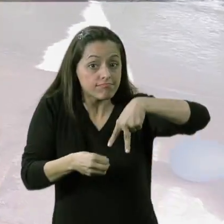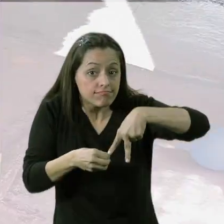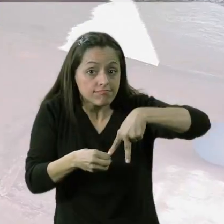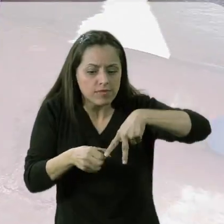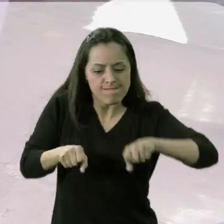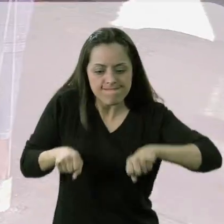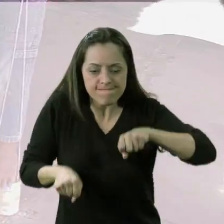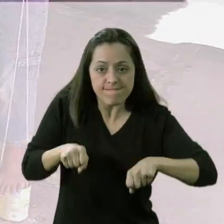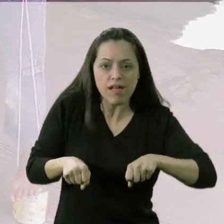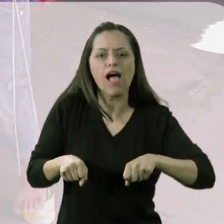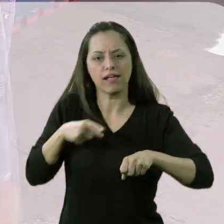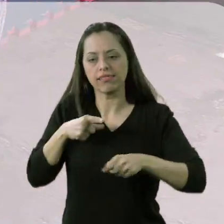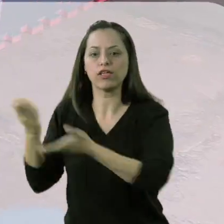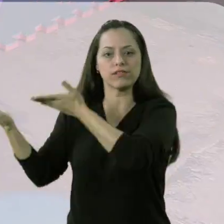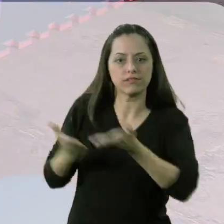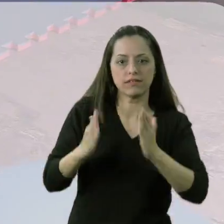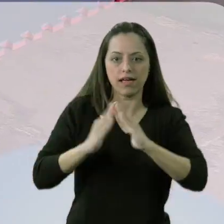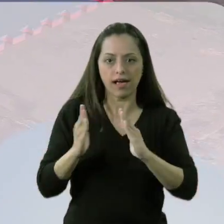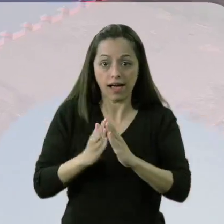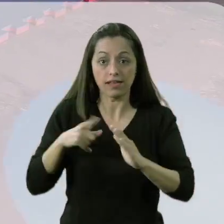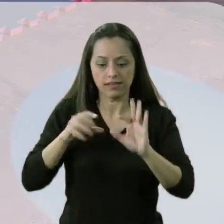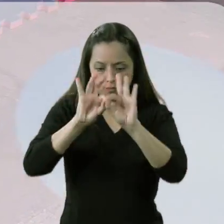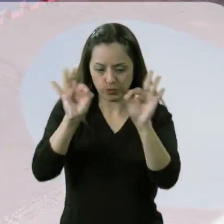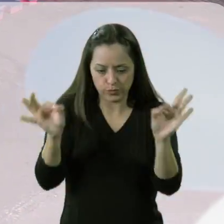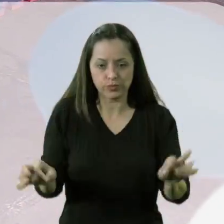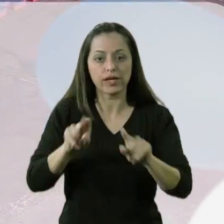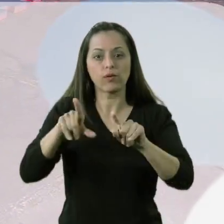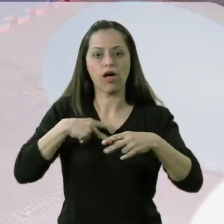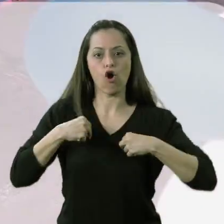nós fizemos a cordinha inicialmente com varal, porque ela resiste mais tempo.